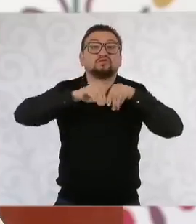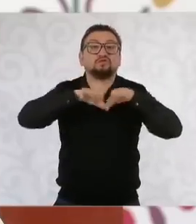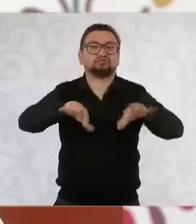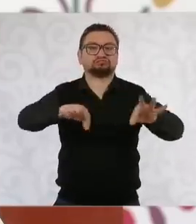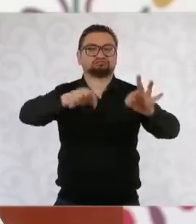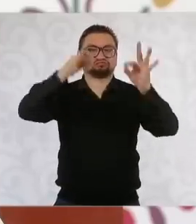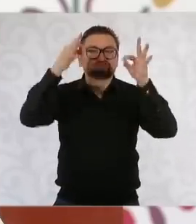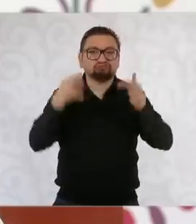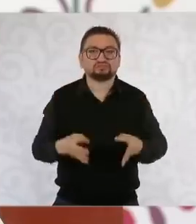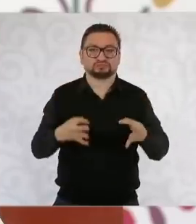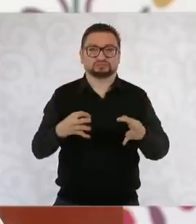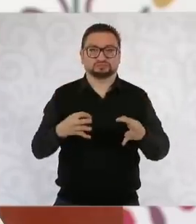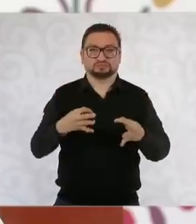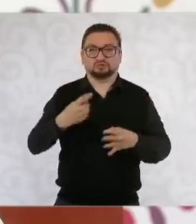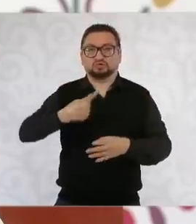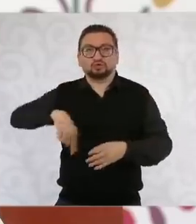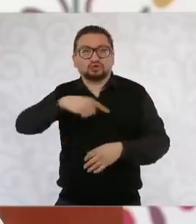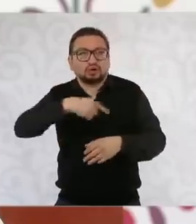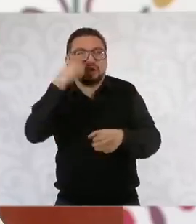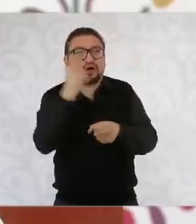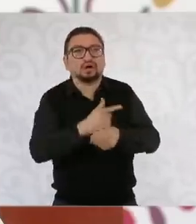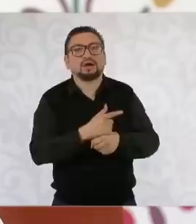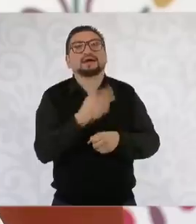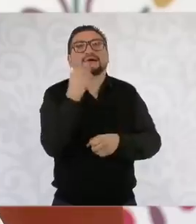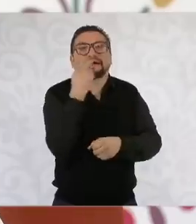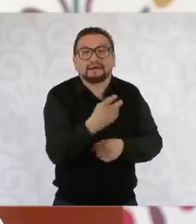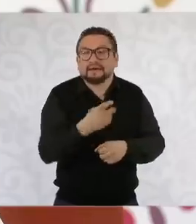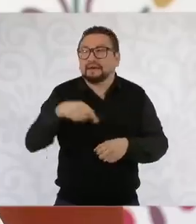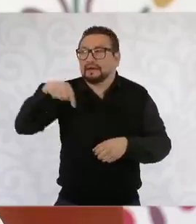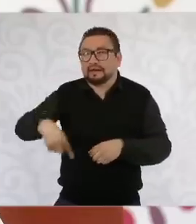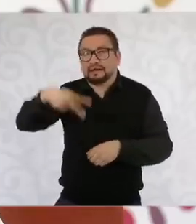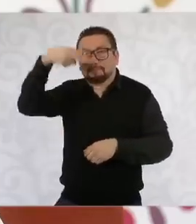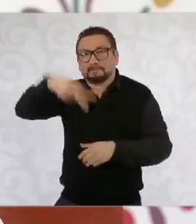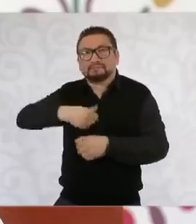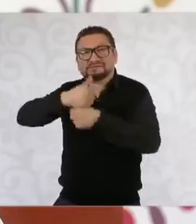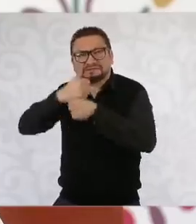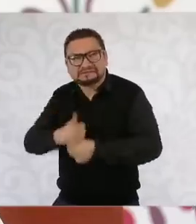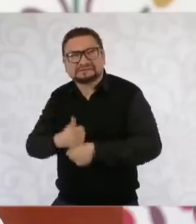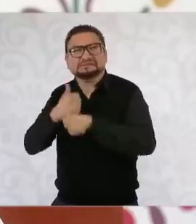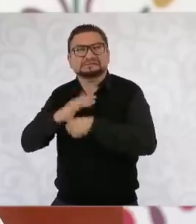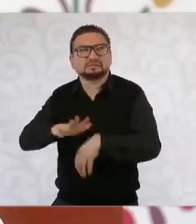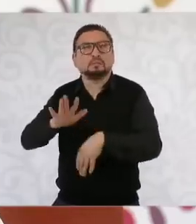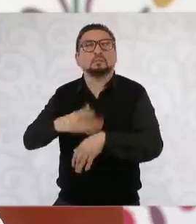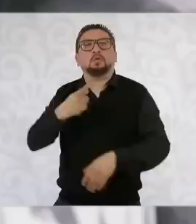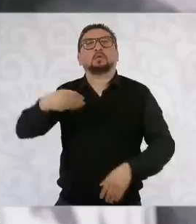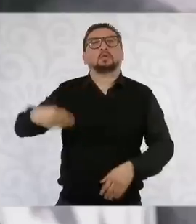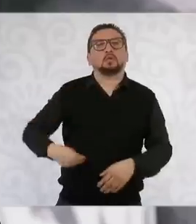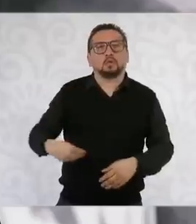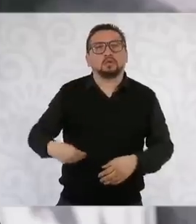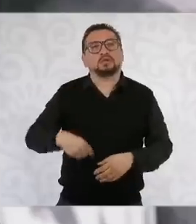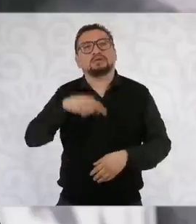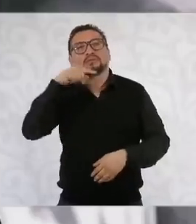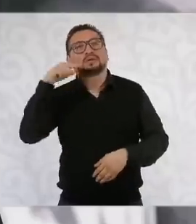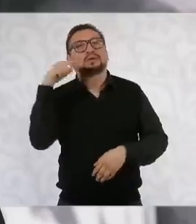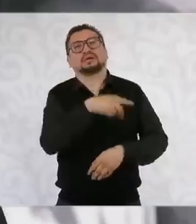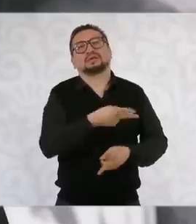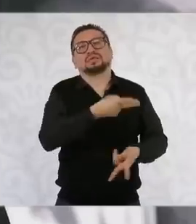está ratificando todo lo que ha sufrido México por culpa de est de esta abundancia de armamento